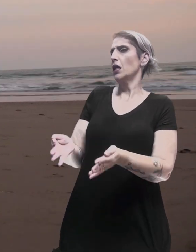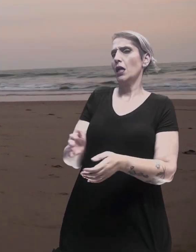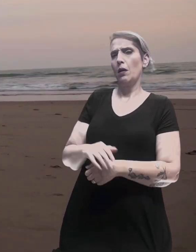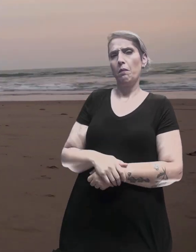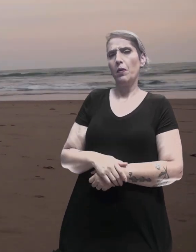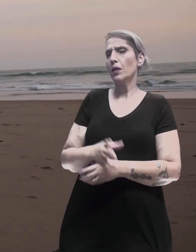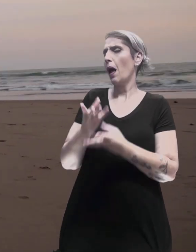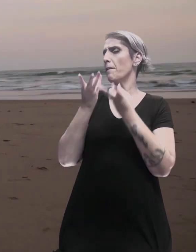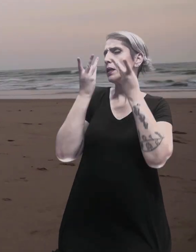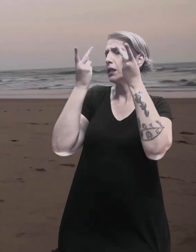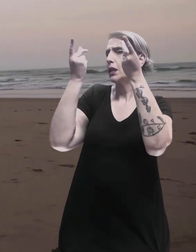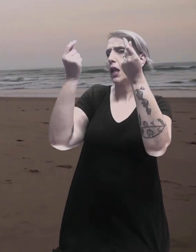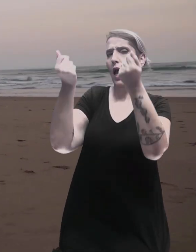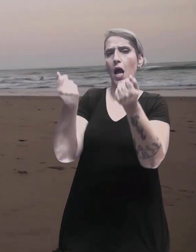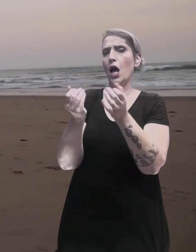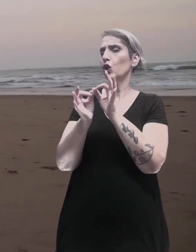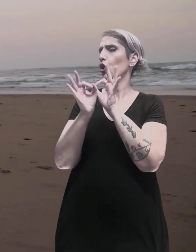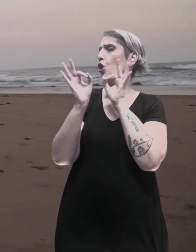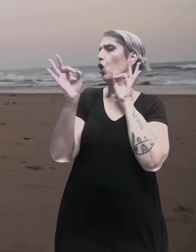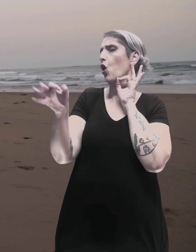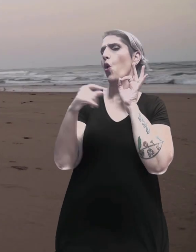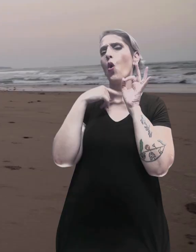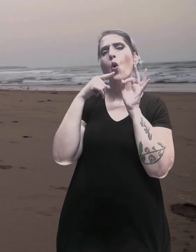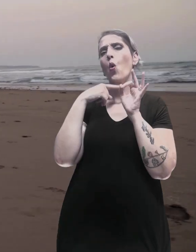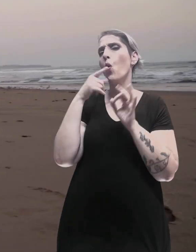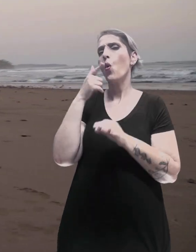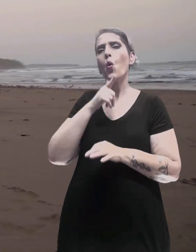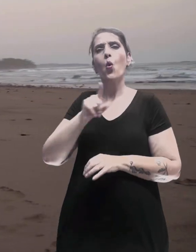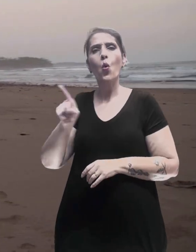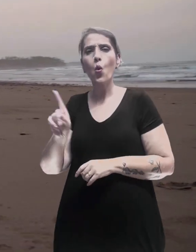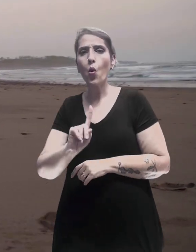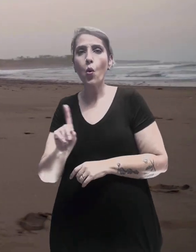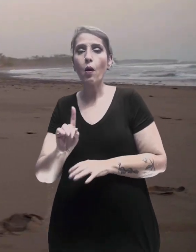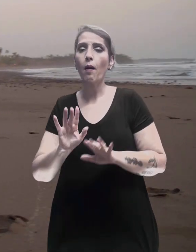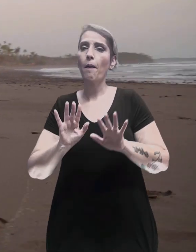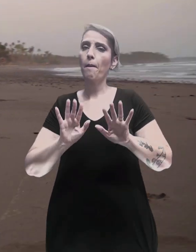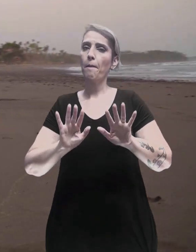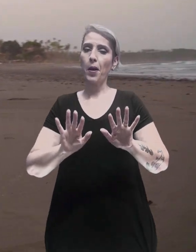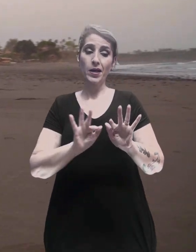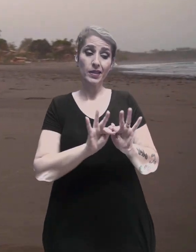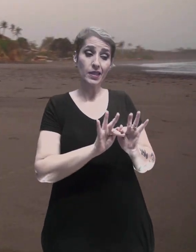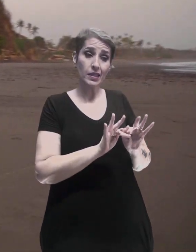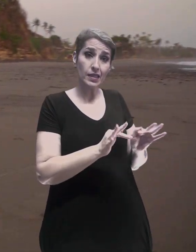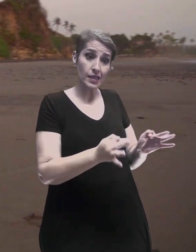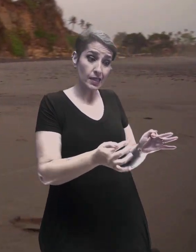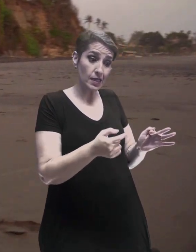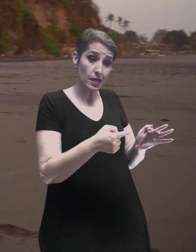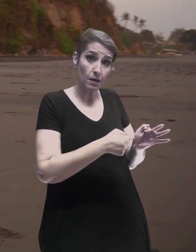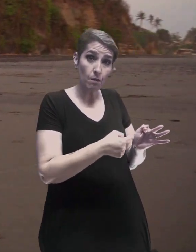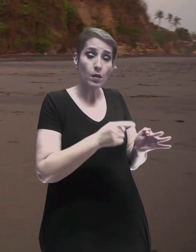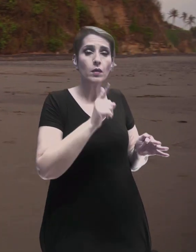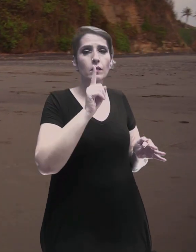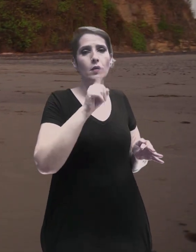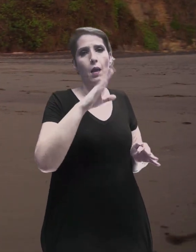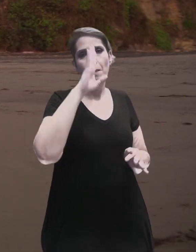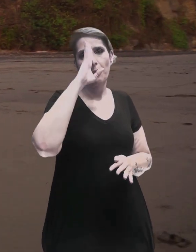muito abstrato... muito distante.” Mas a simplicidade... é a chave.